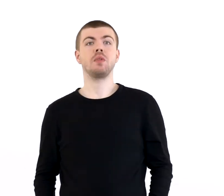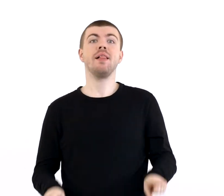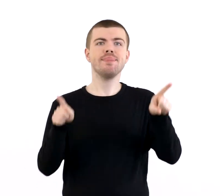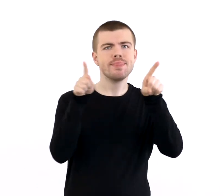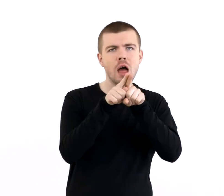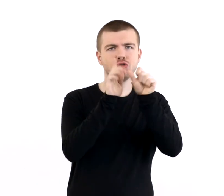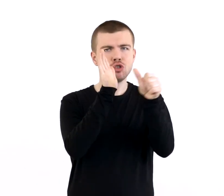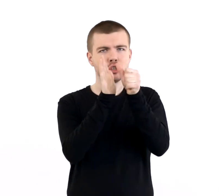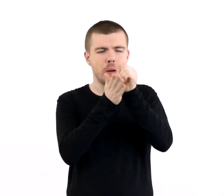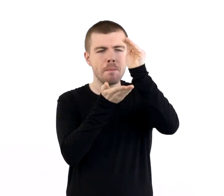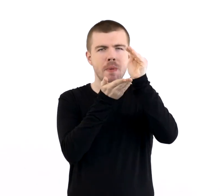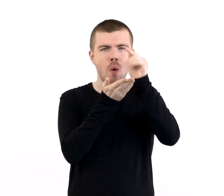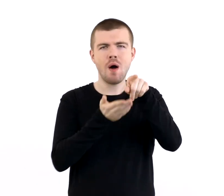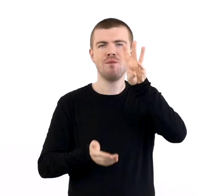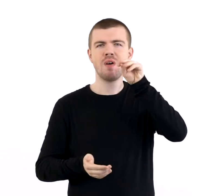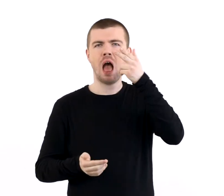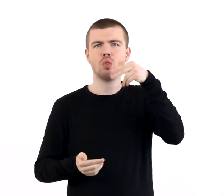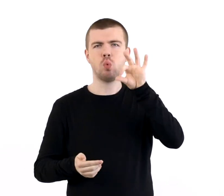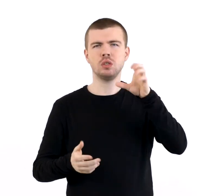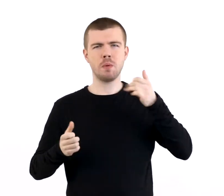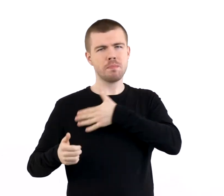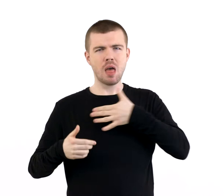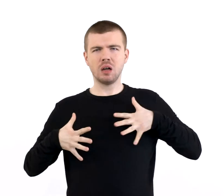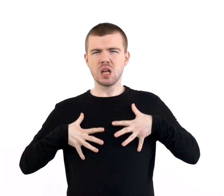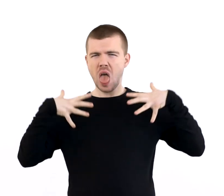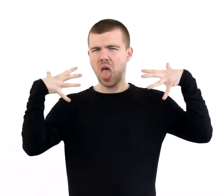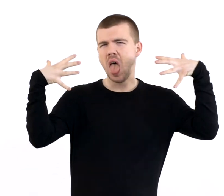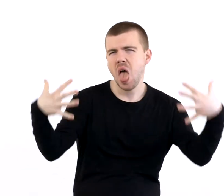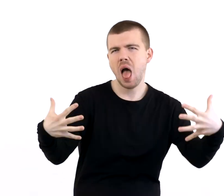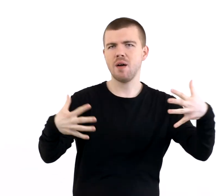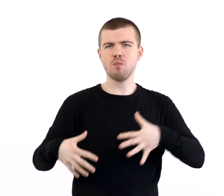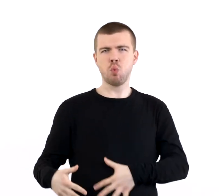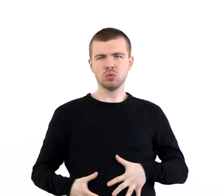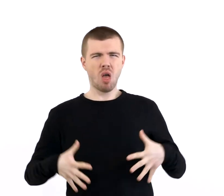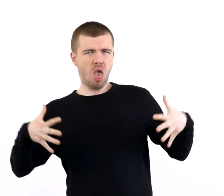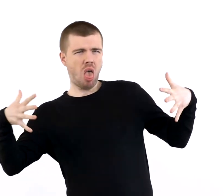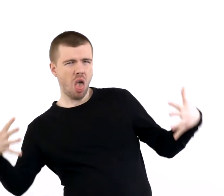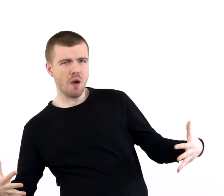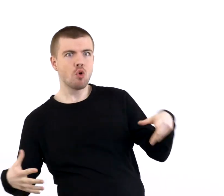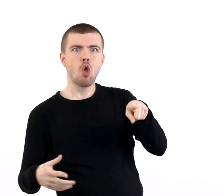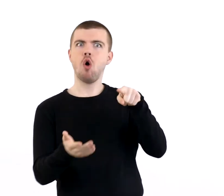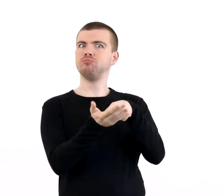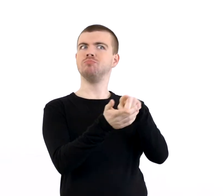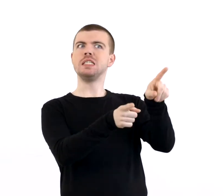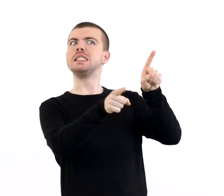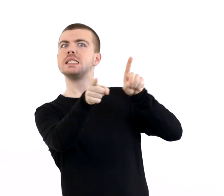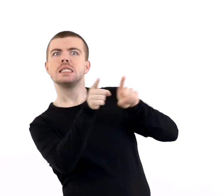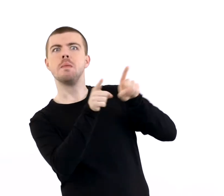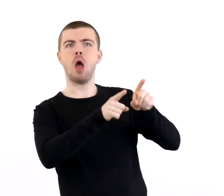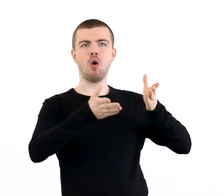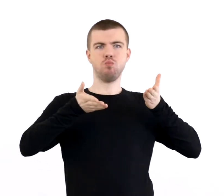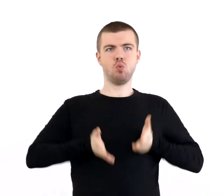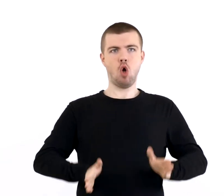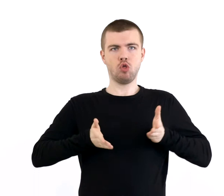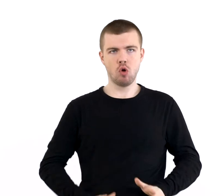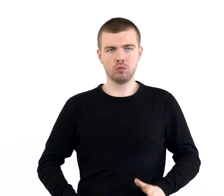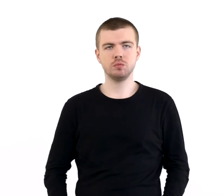oraz drobna rzeźba tzw. Wenus o dużych piersiach i brzuchach, które zapewne stanowiły symbol płodności.